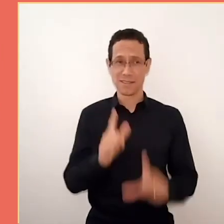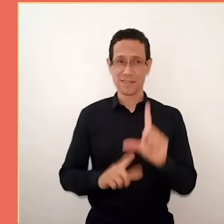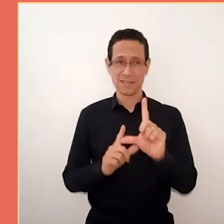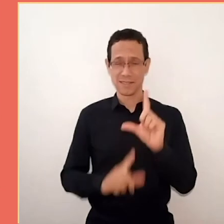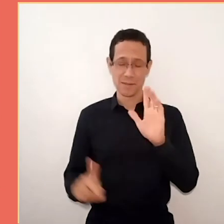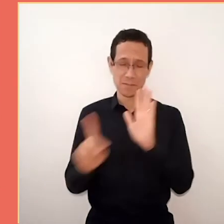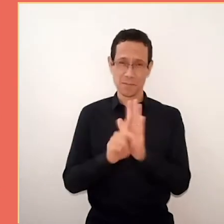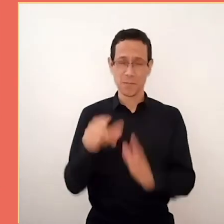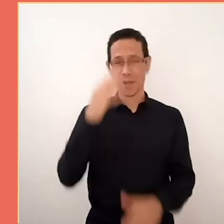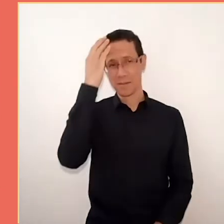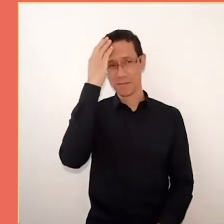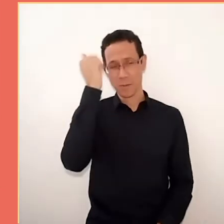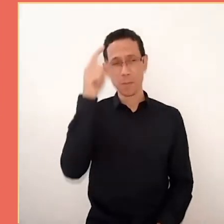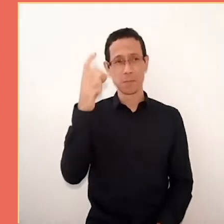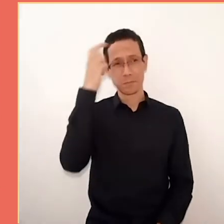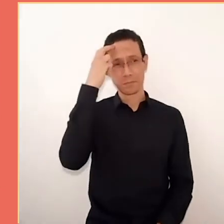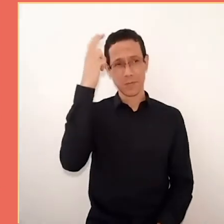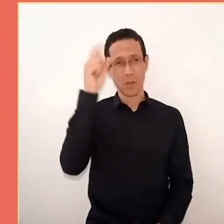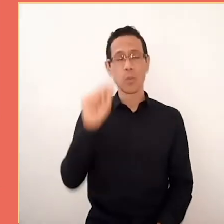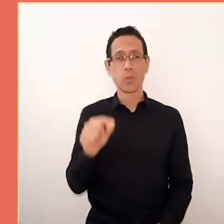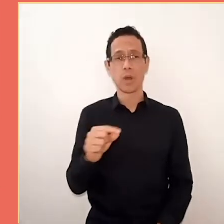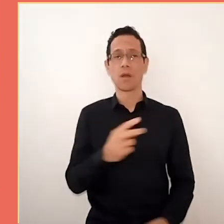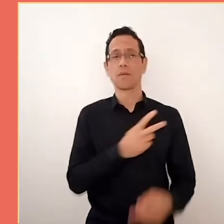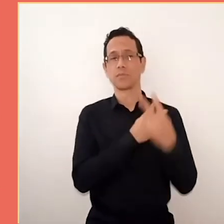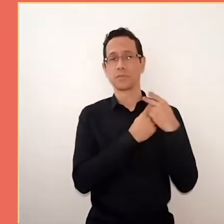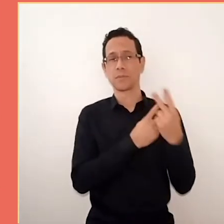e três mulheres que têm essa responsabilidade em si,